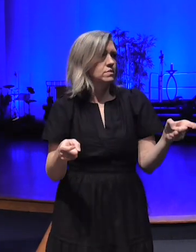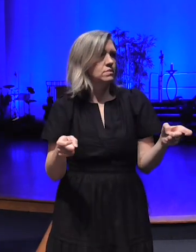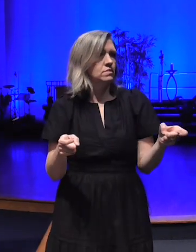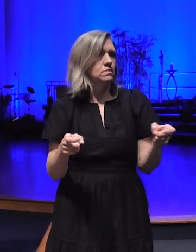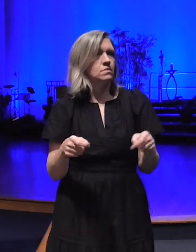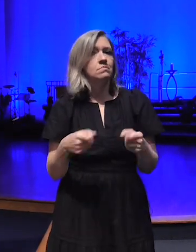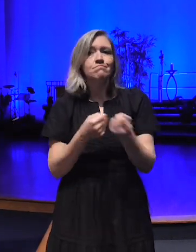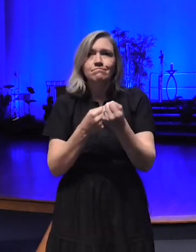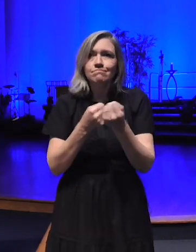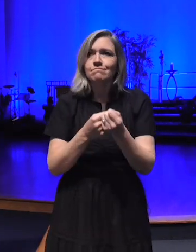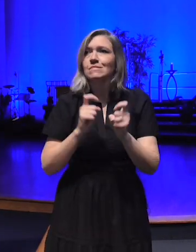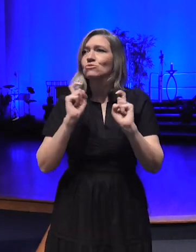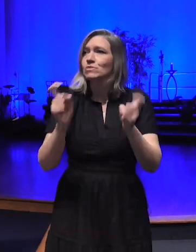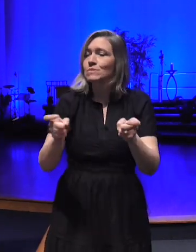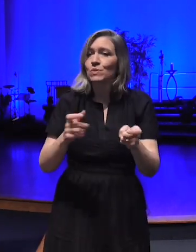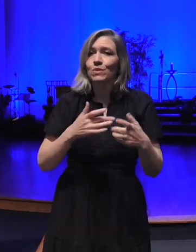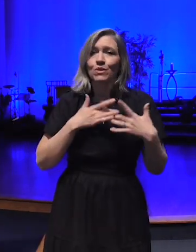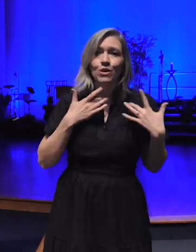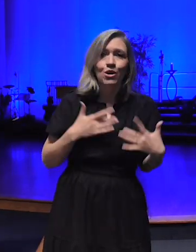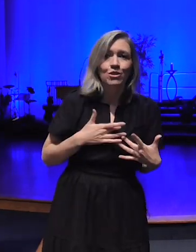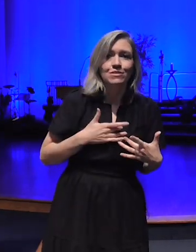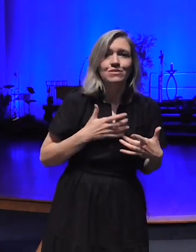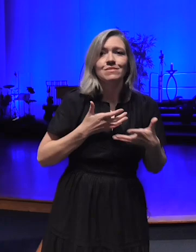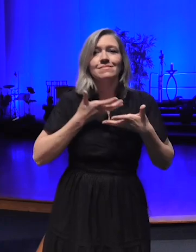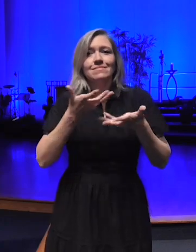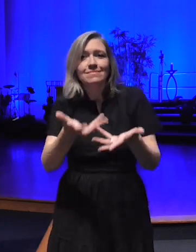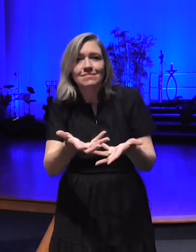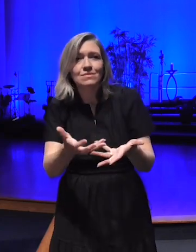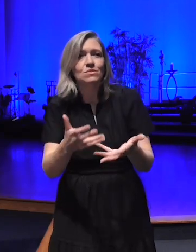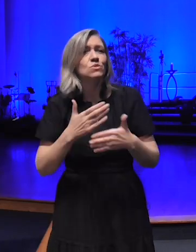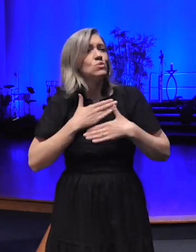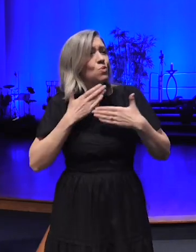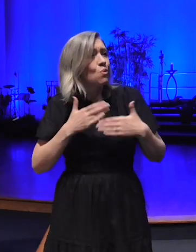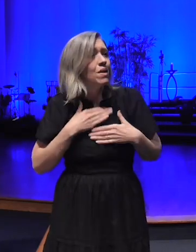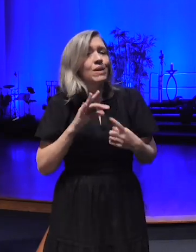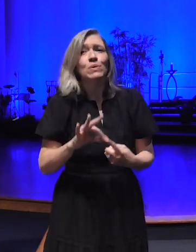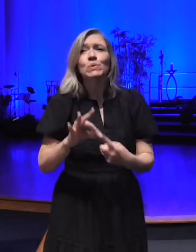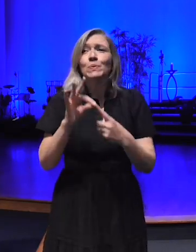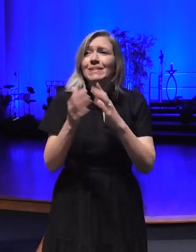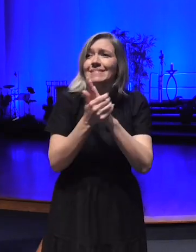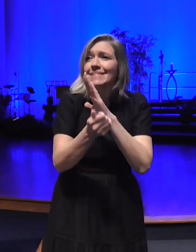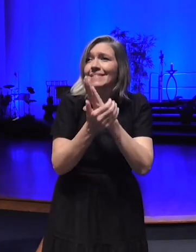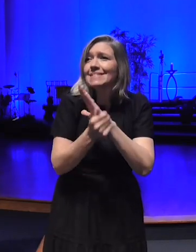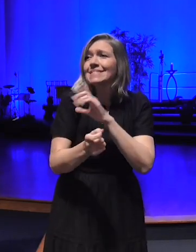estamos aquí para contribuir con nuestra alegría nuestros talentos y Dones únicos estamos aquí para contribuir